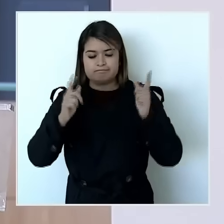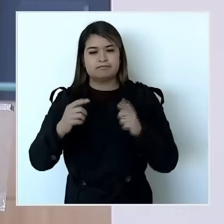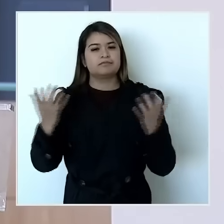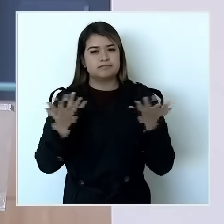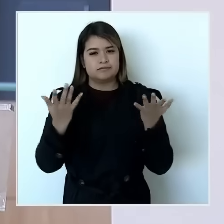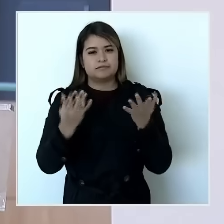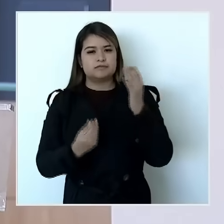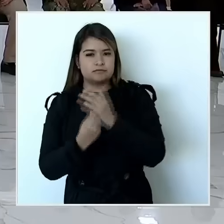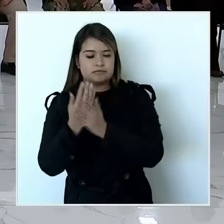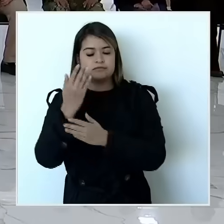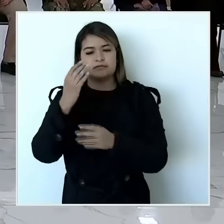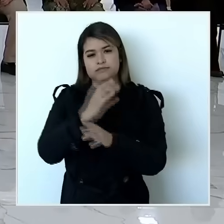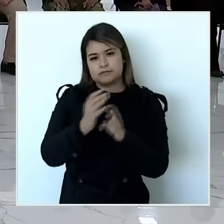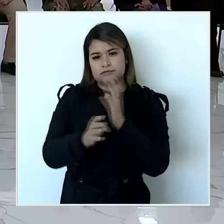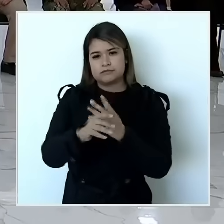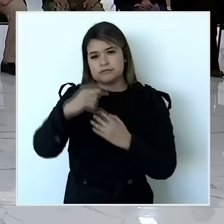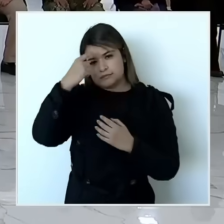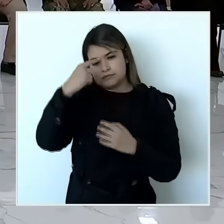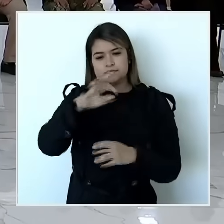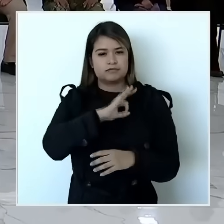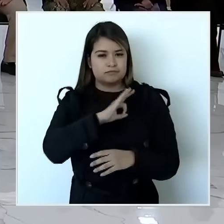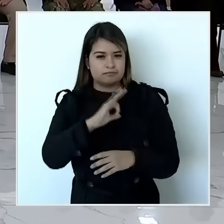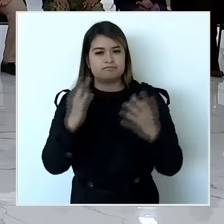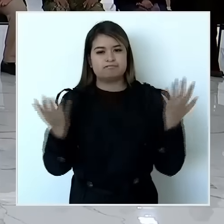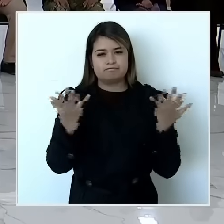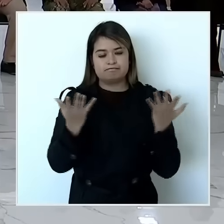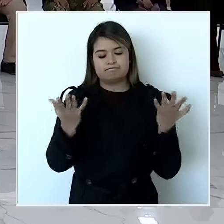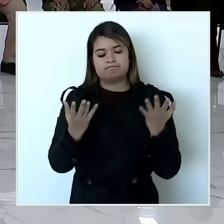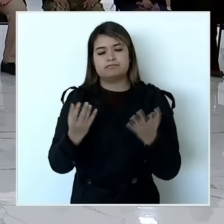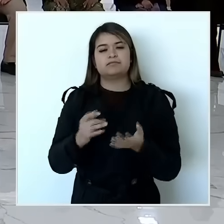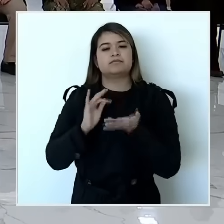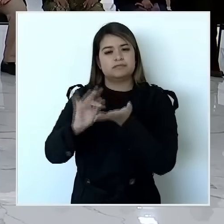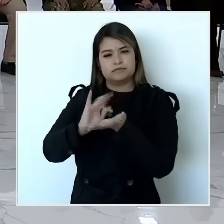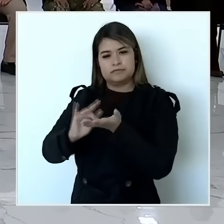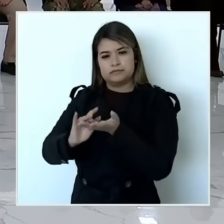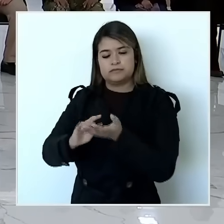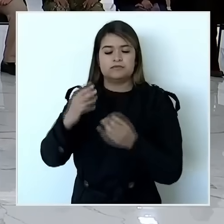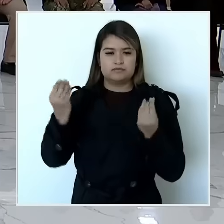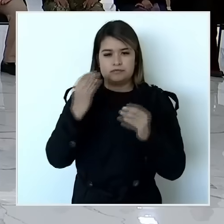desarrollos en un marco de economía de escala que consolidan las vocaciones que